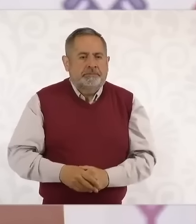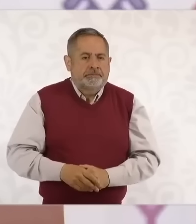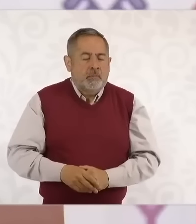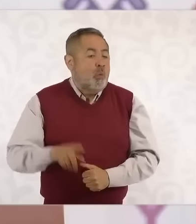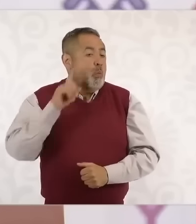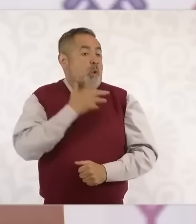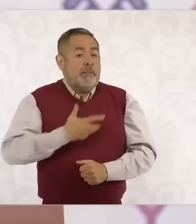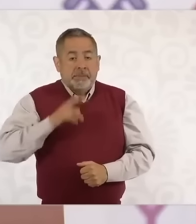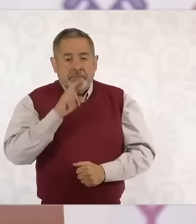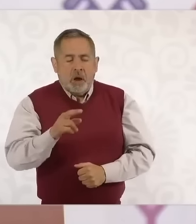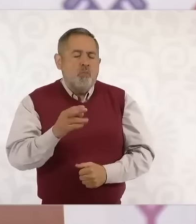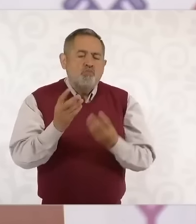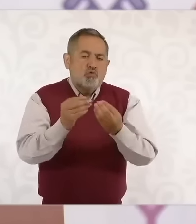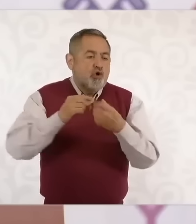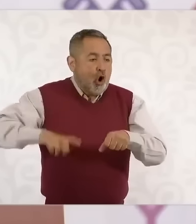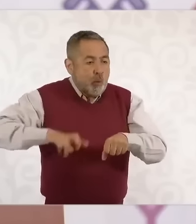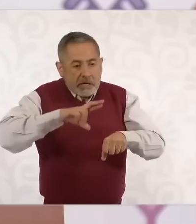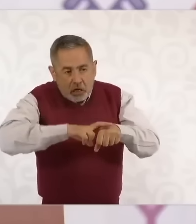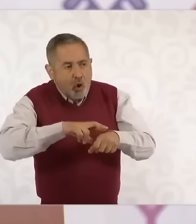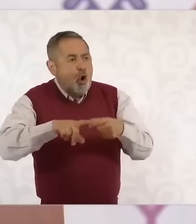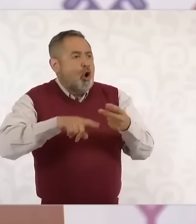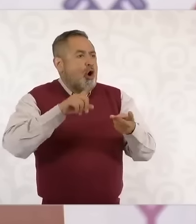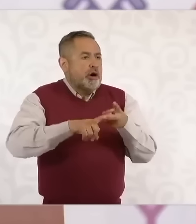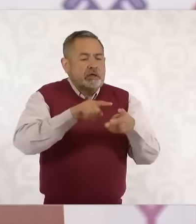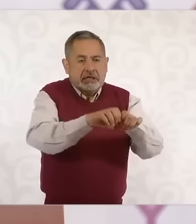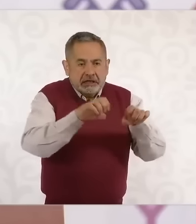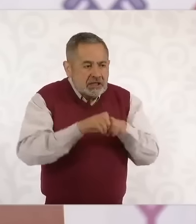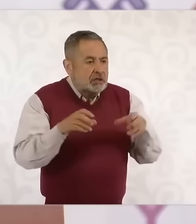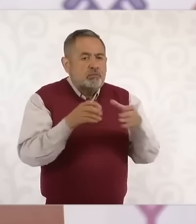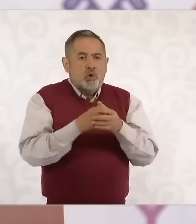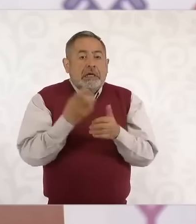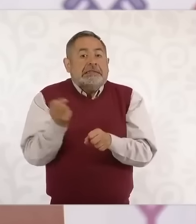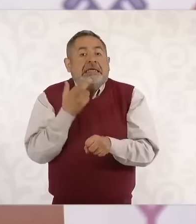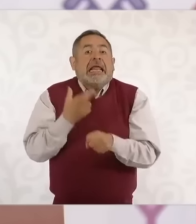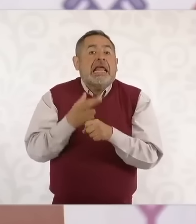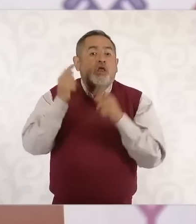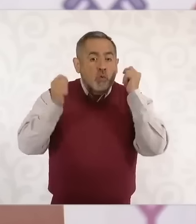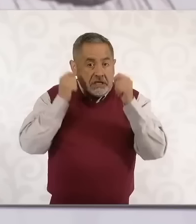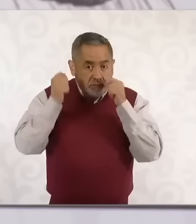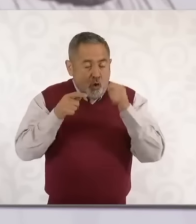tanto gobernadores como algunos de sus equipos, está ya la secretaria de turismo, pues lo que